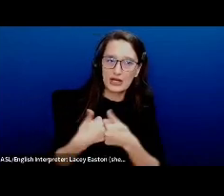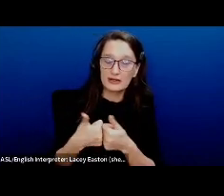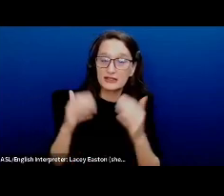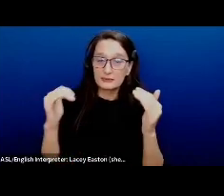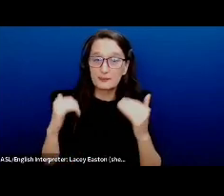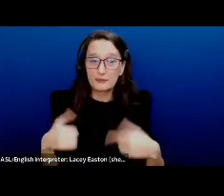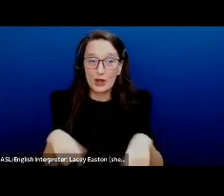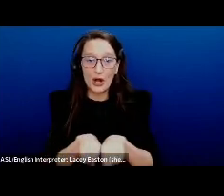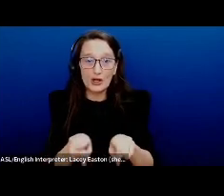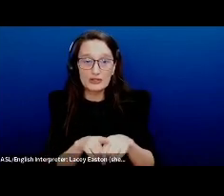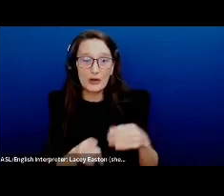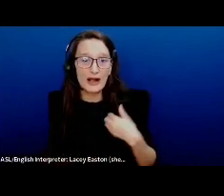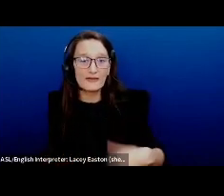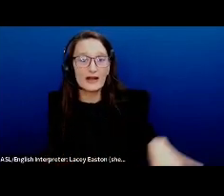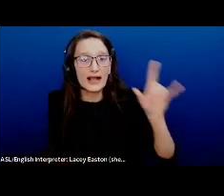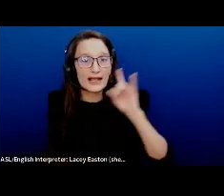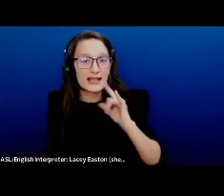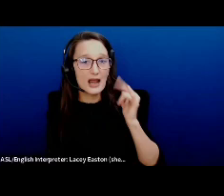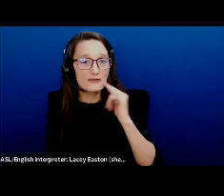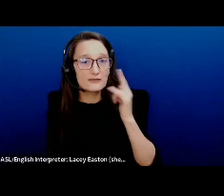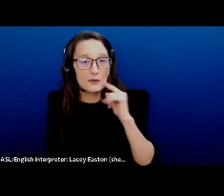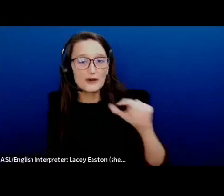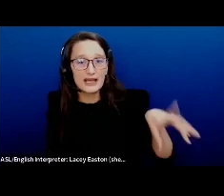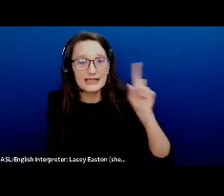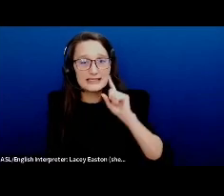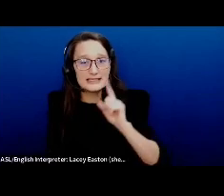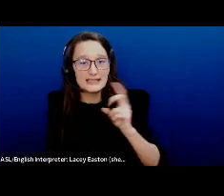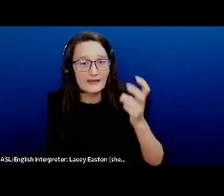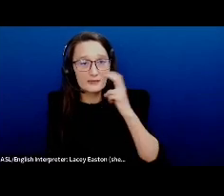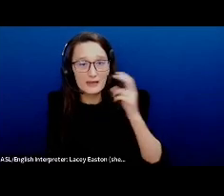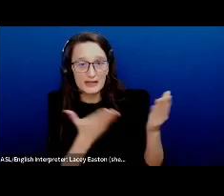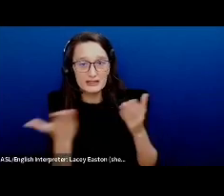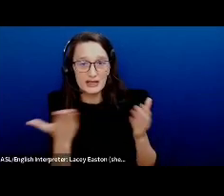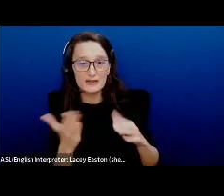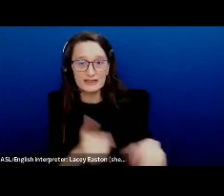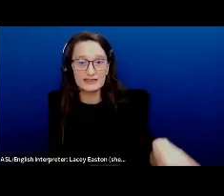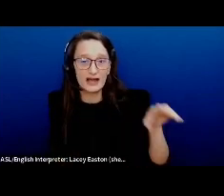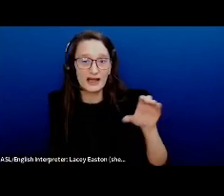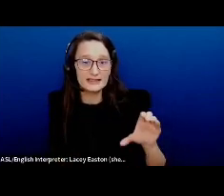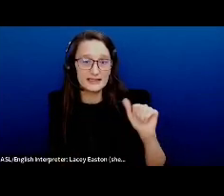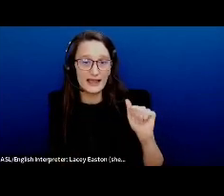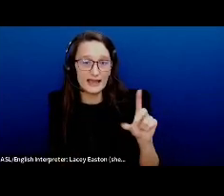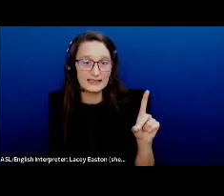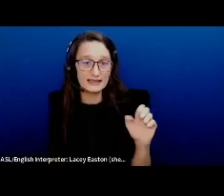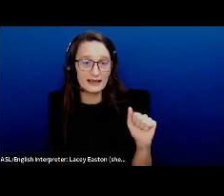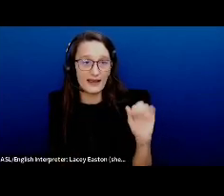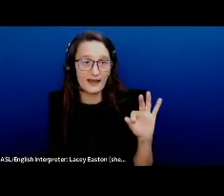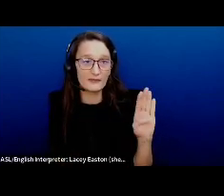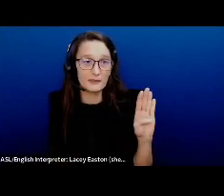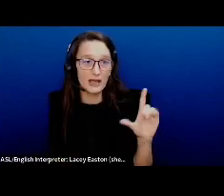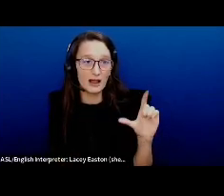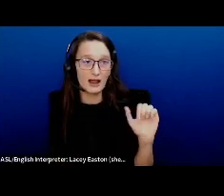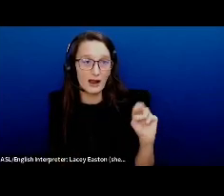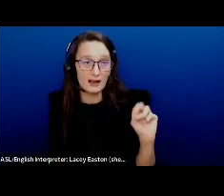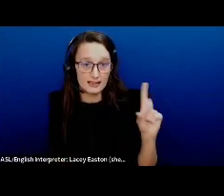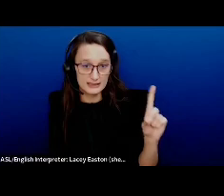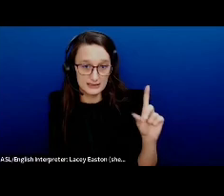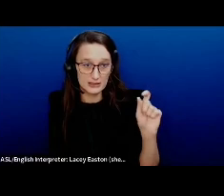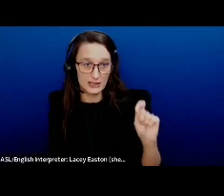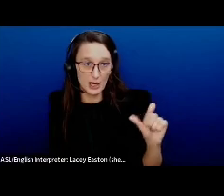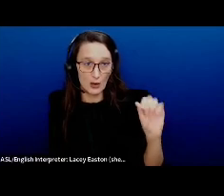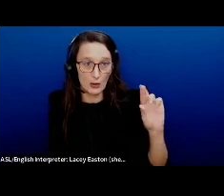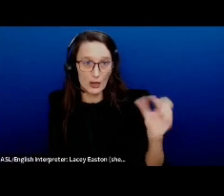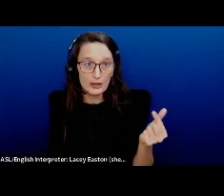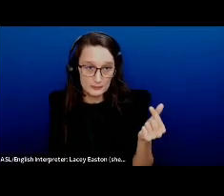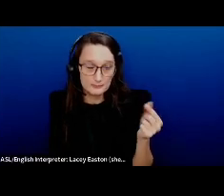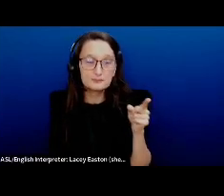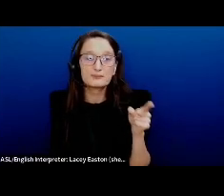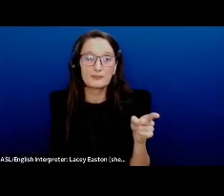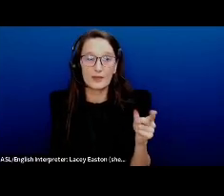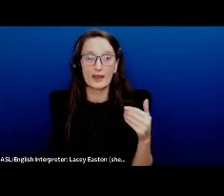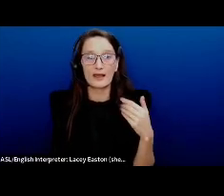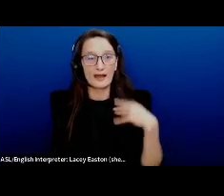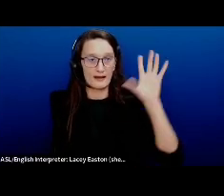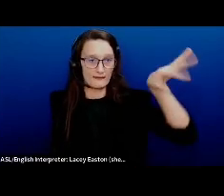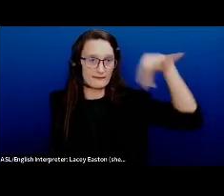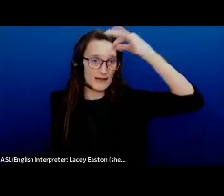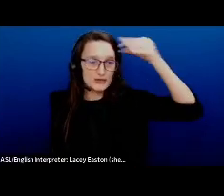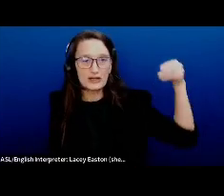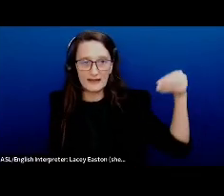los servicios para sordociegos de California en www.cadeafblind.org cuentan con financiación federal. El enlace está en